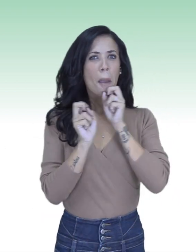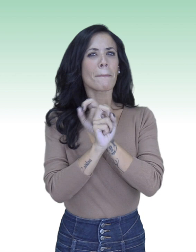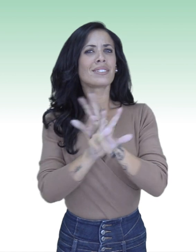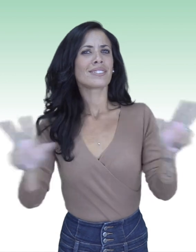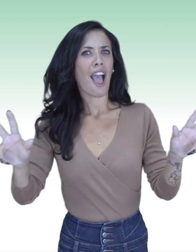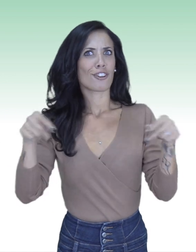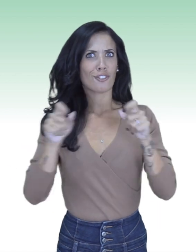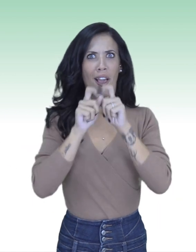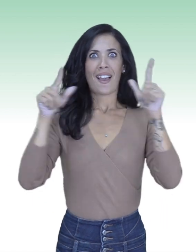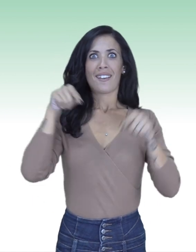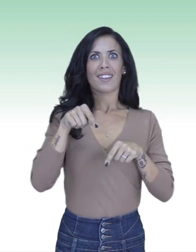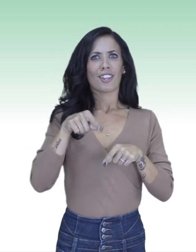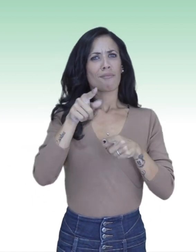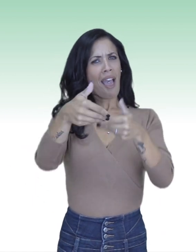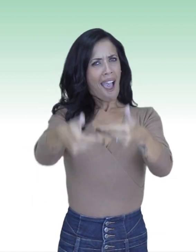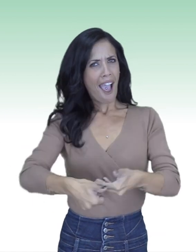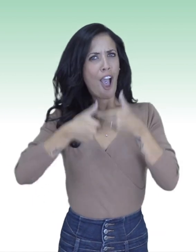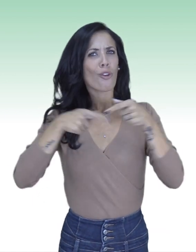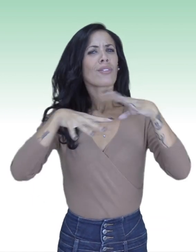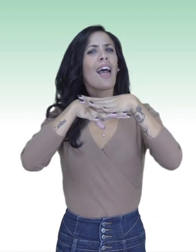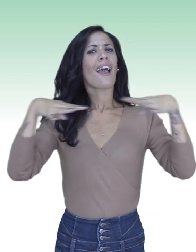Condividi questo video per dare visibilità